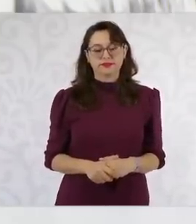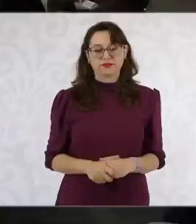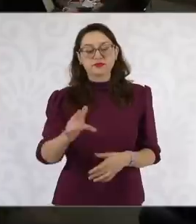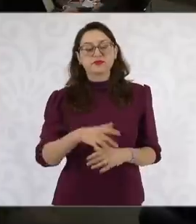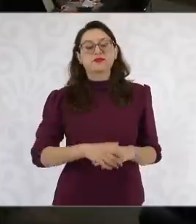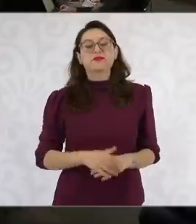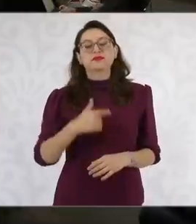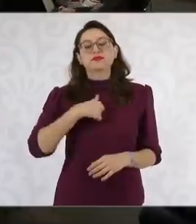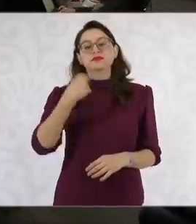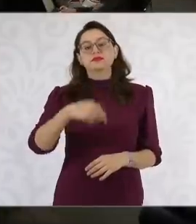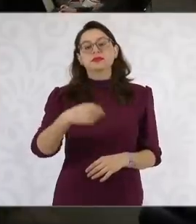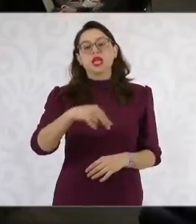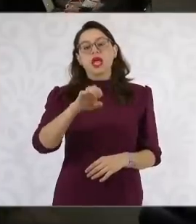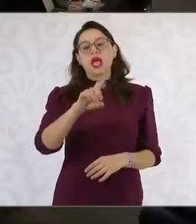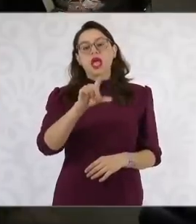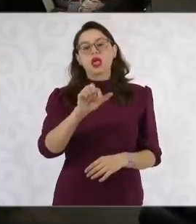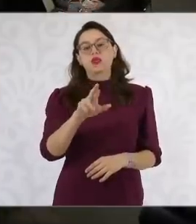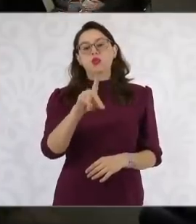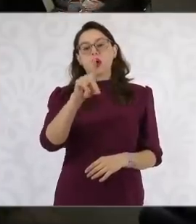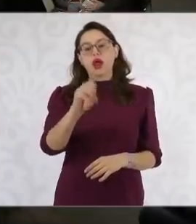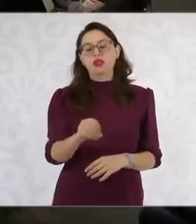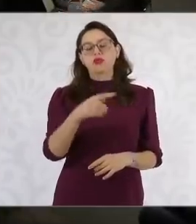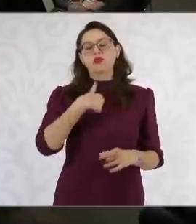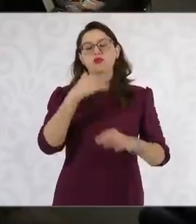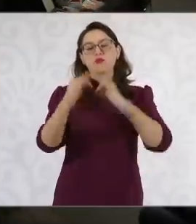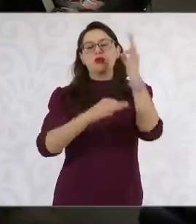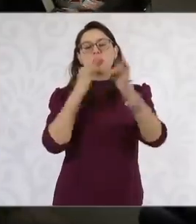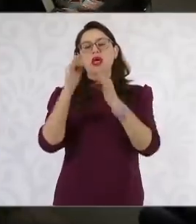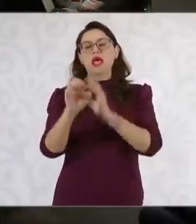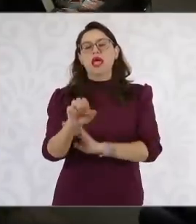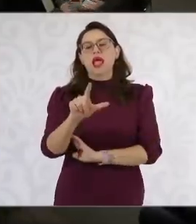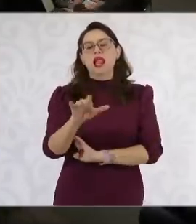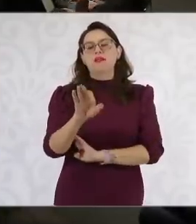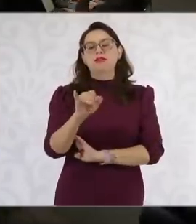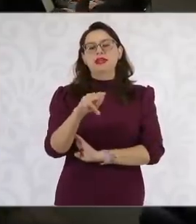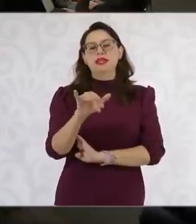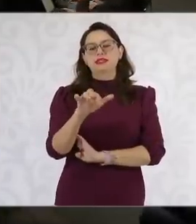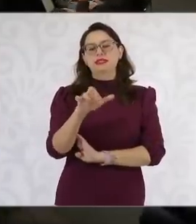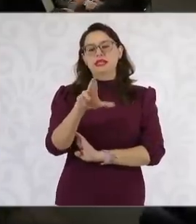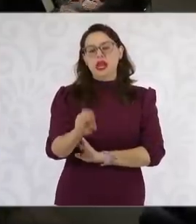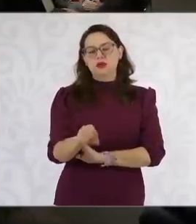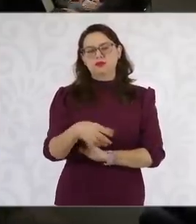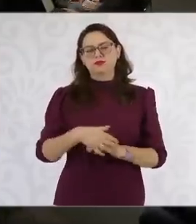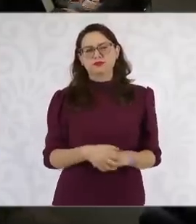eh yo le quiero preguntar en torno a las cifras que se presentaron hoy o que se han presentado en